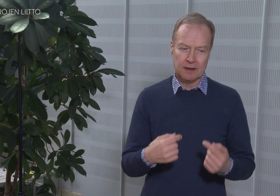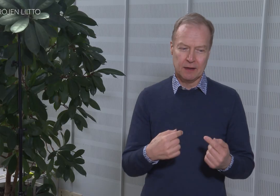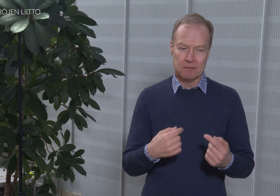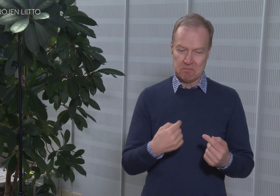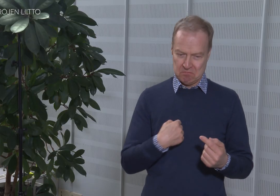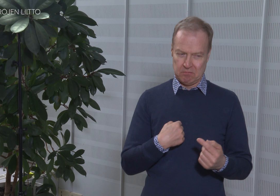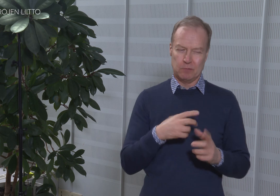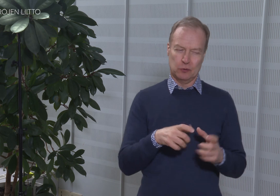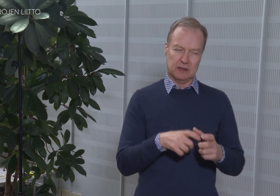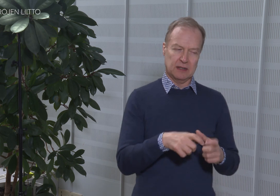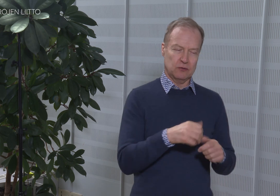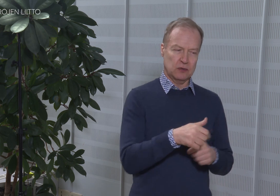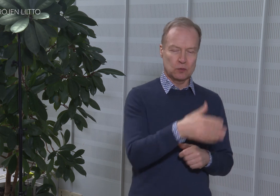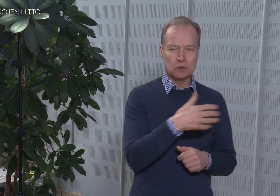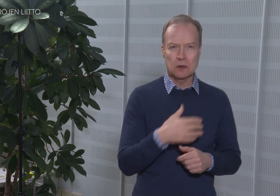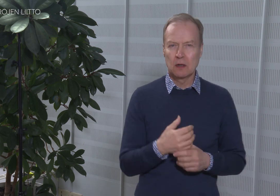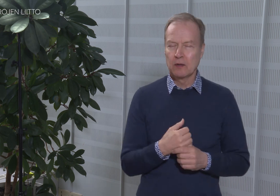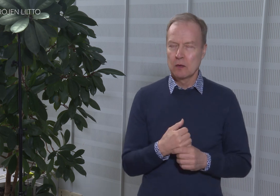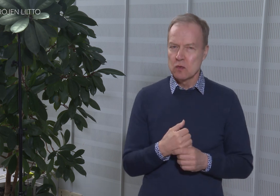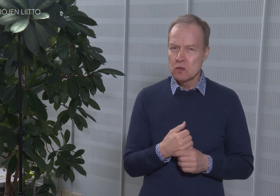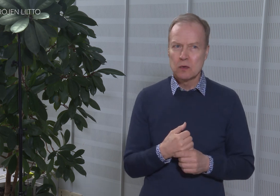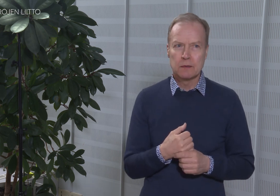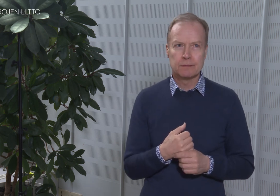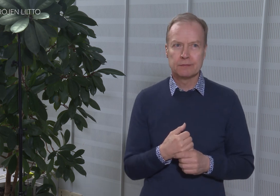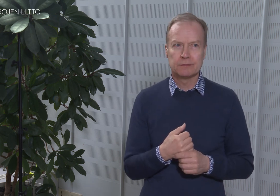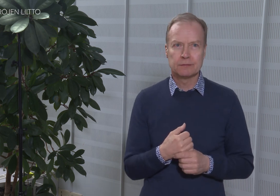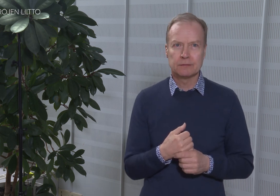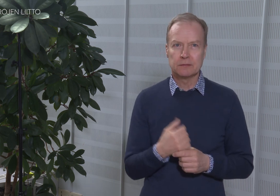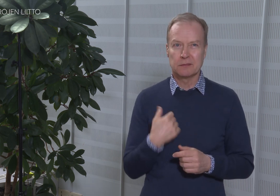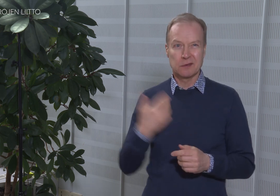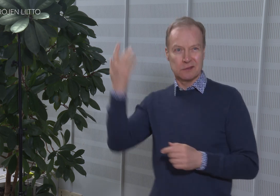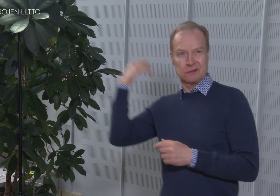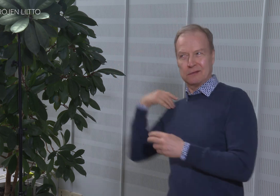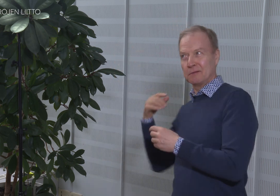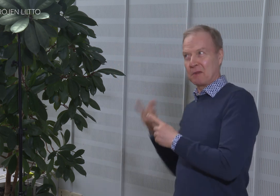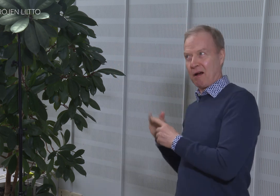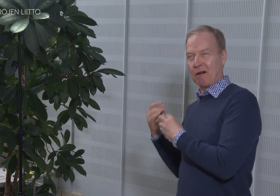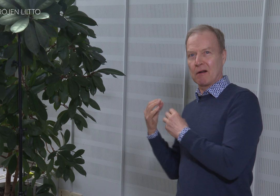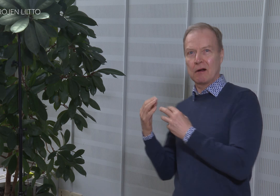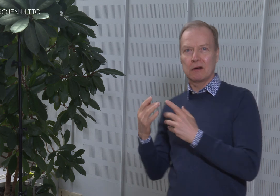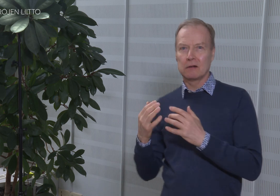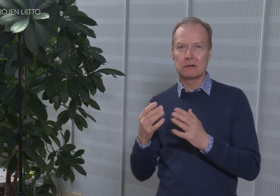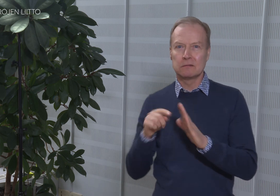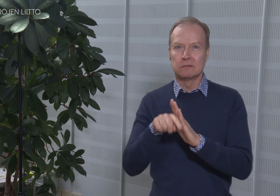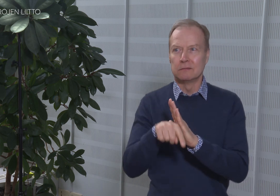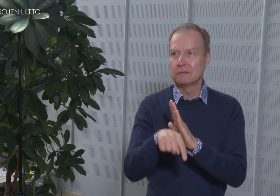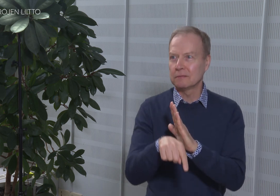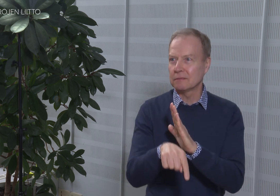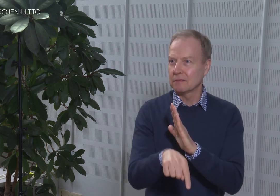Tulee olemaan äärimmäisen kiinnostavaa nähdä, - miten käsitys prosessin tarkoituksesta ja tavoitteista tulee syvenemään -